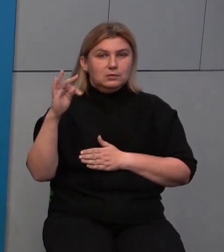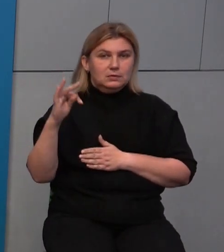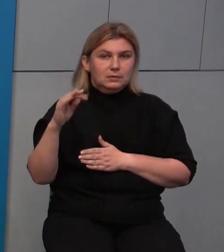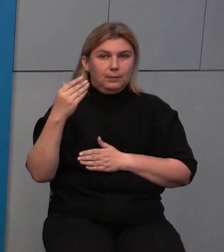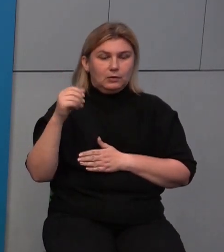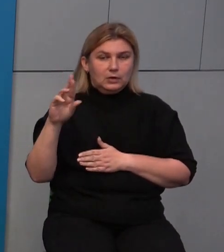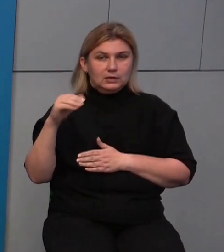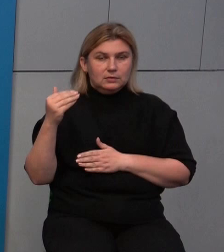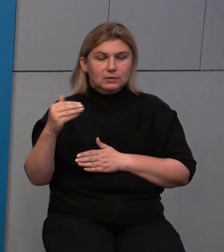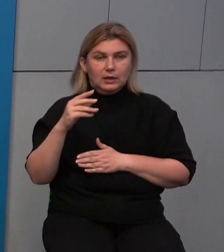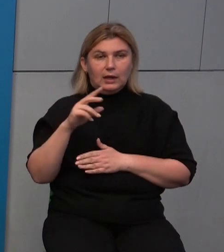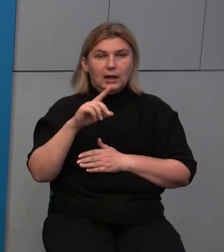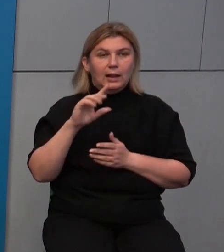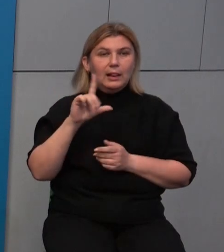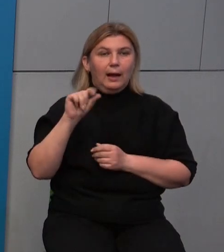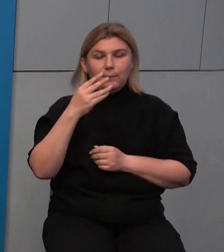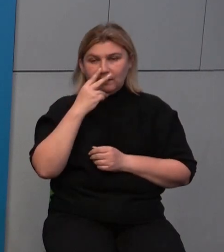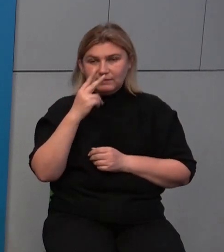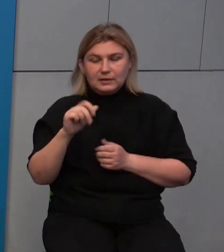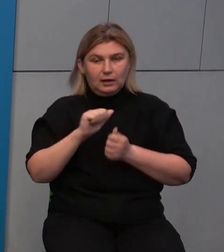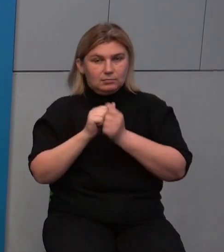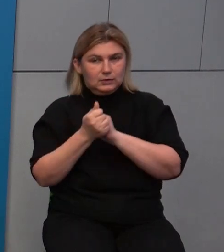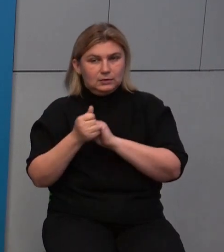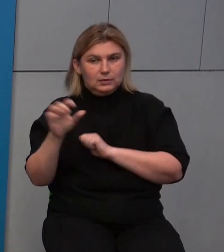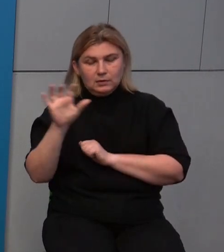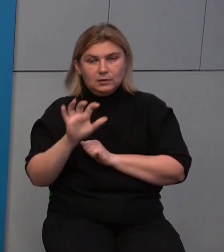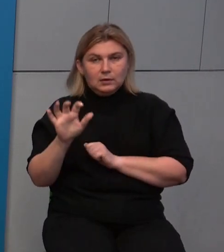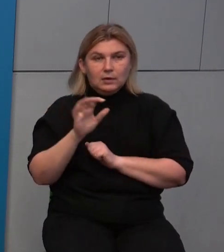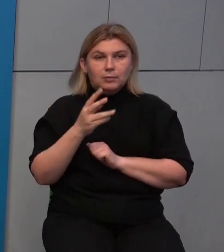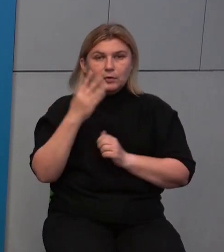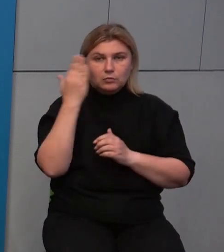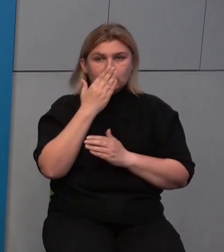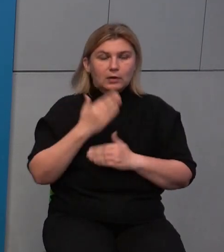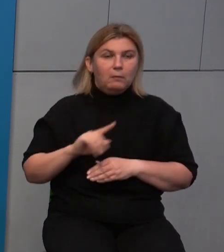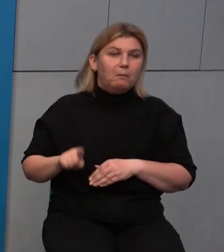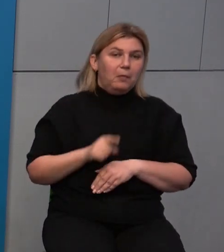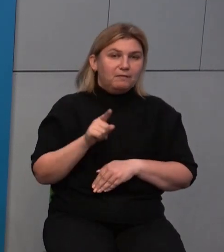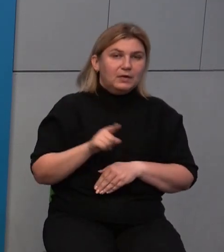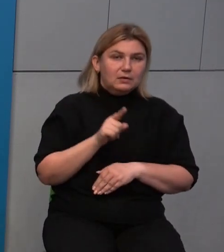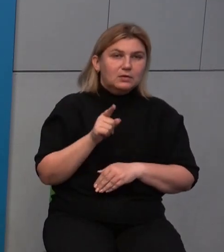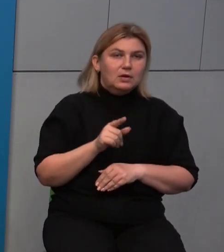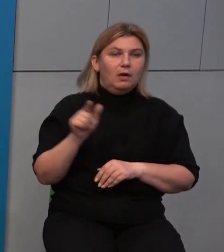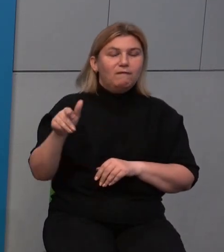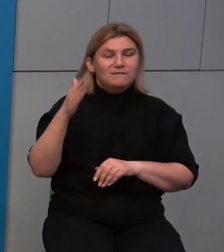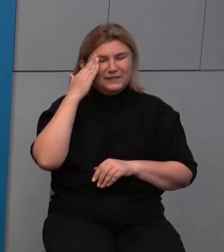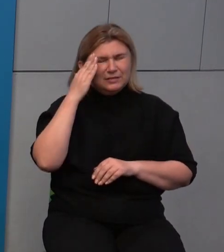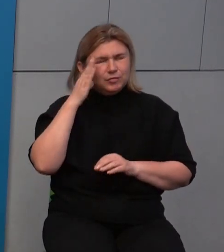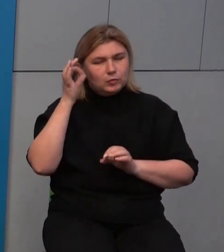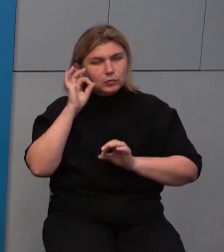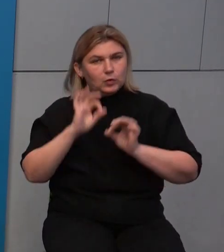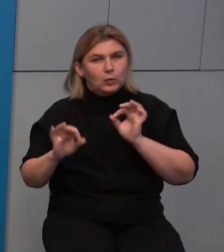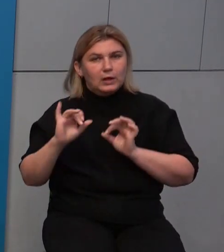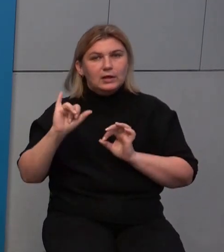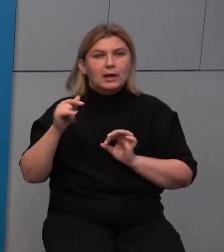i że Lem widział te zmiany, obserwował je, bo czytał na przykład po francusku i on wiedział dokładnie, jak to powinno wyglądać,